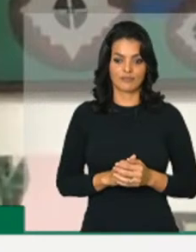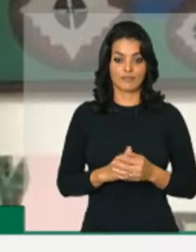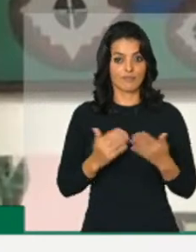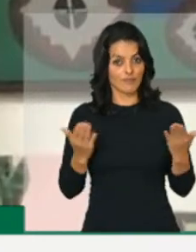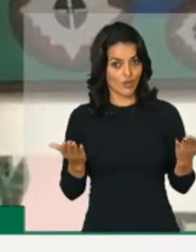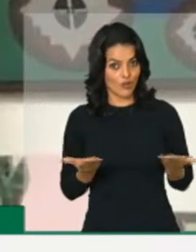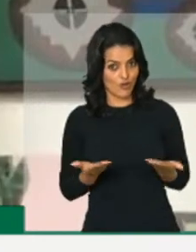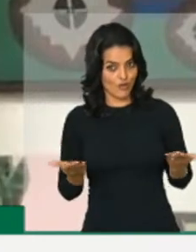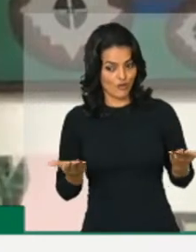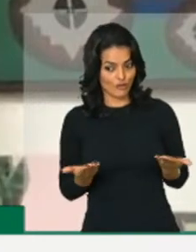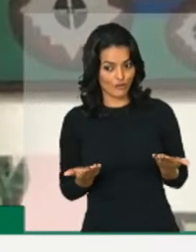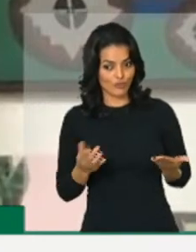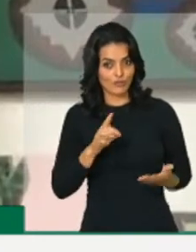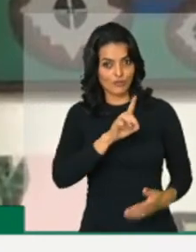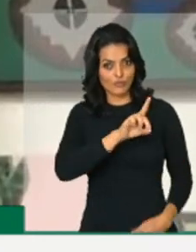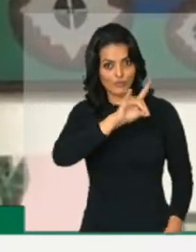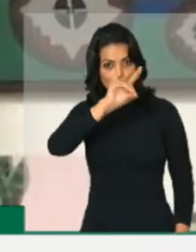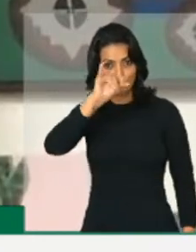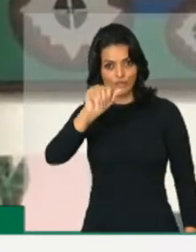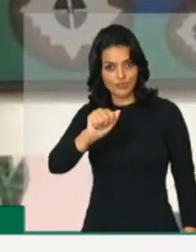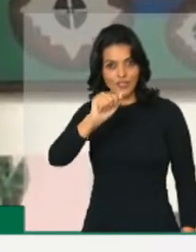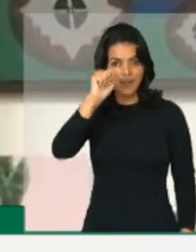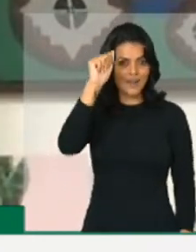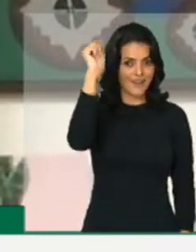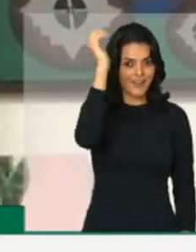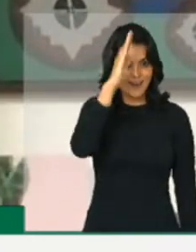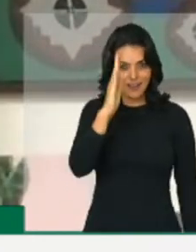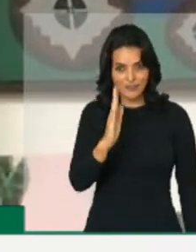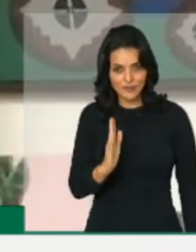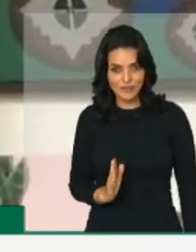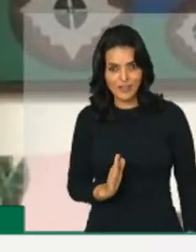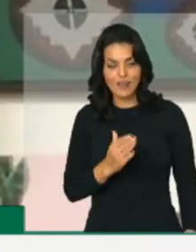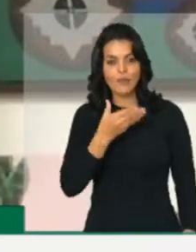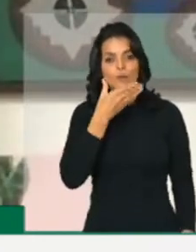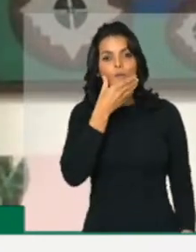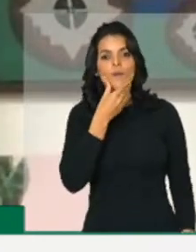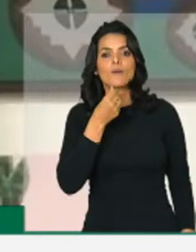QUE NÃO SE TEM MUITO O QUE COMEMORAR. COMO NÓS SABEMOS, ELA VEM DE LONGE, DE GRANDES